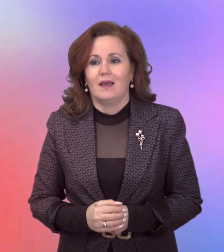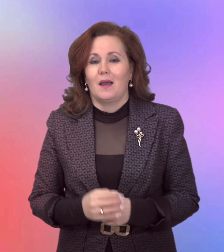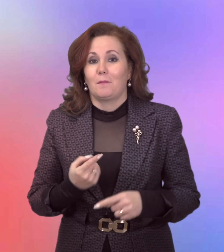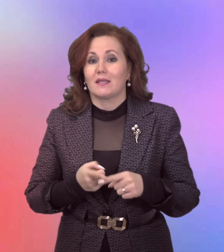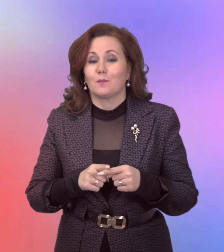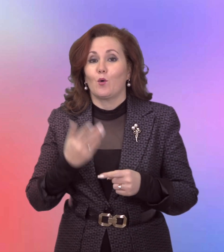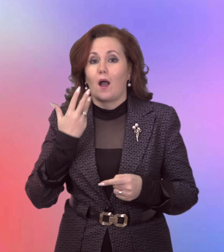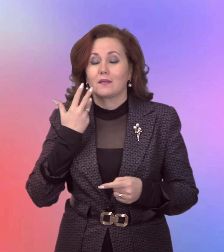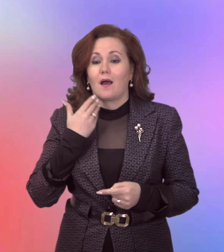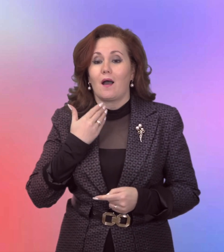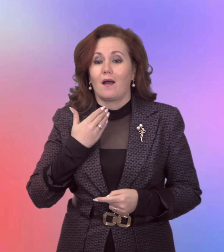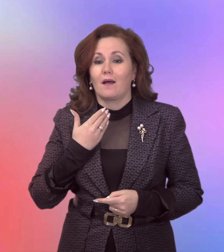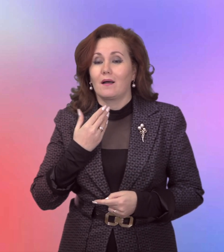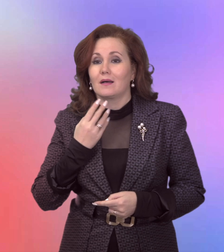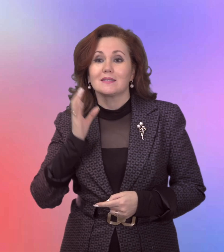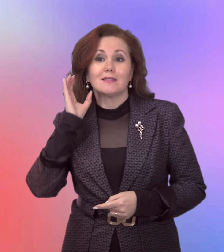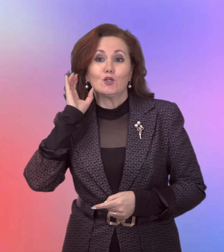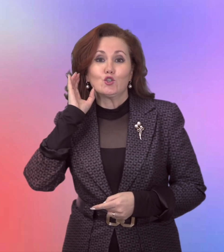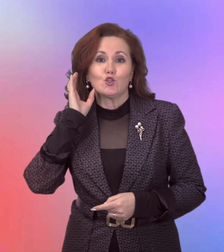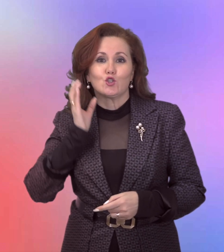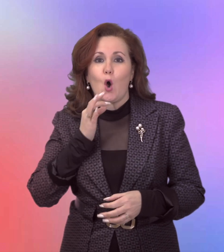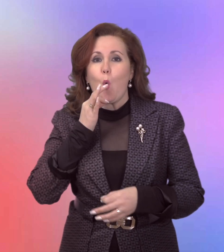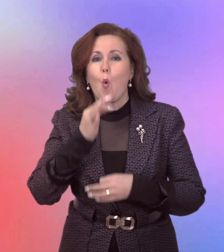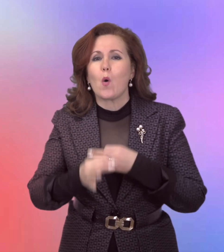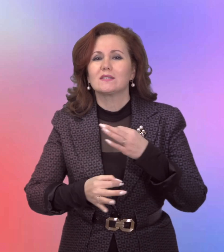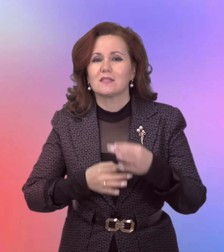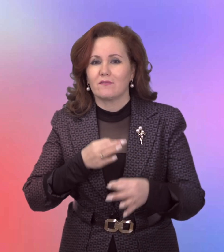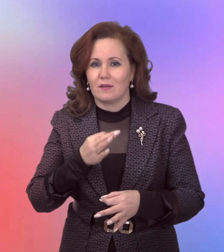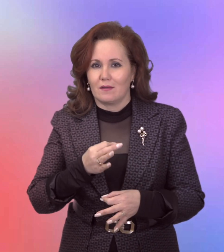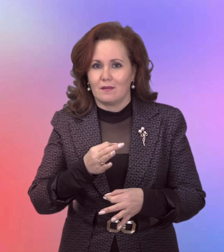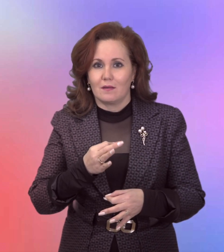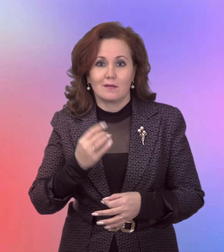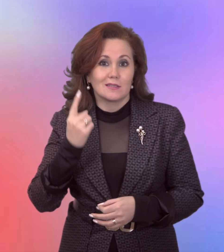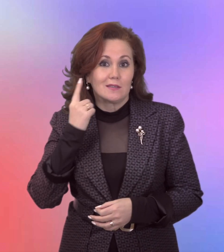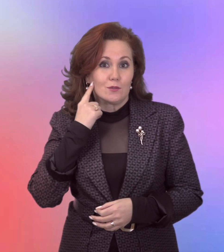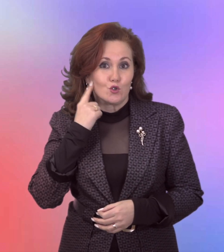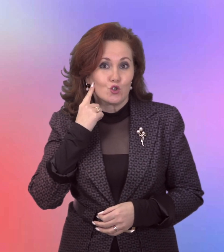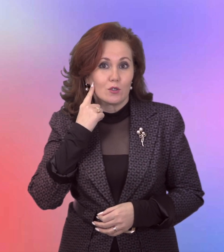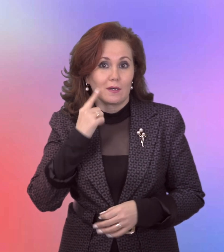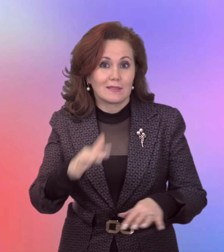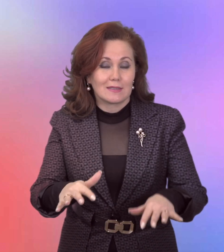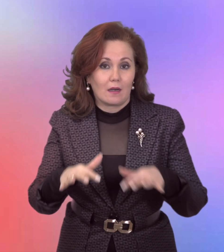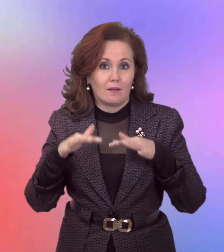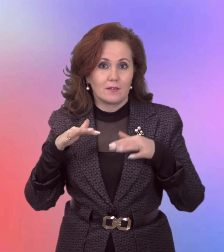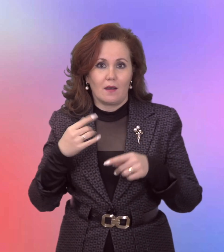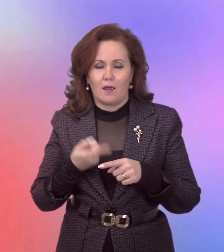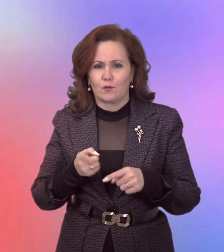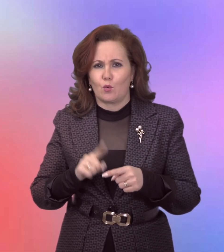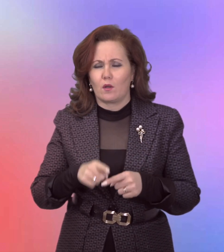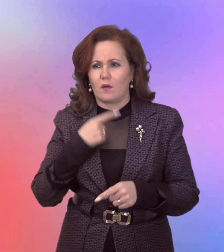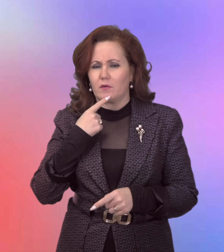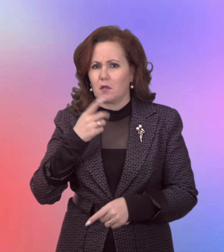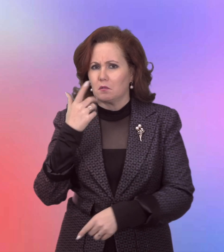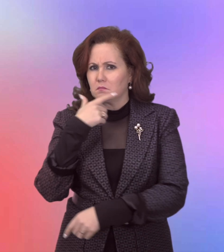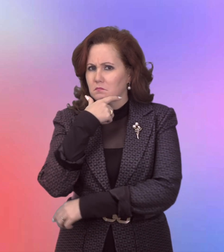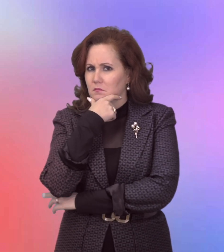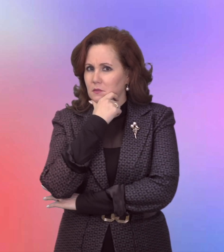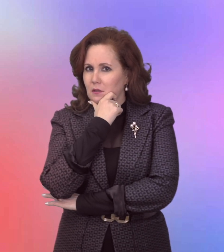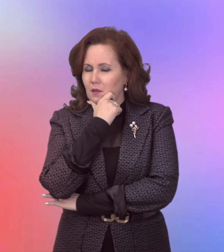Поэтому, когда слышим отзывы от слышащих зрителей, которые говорят: